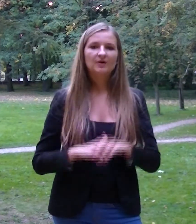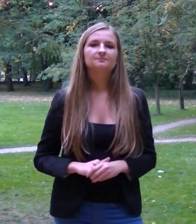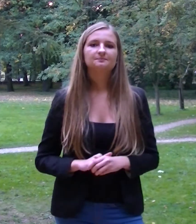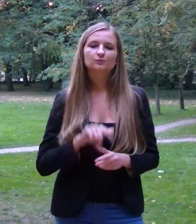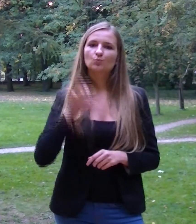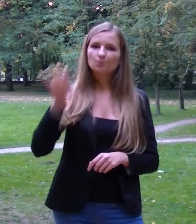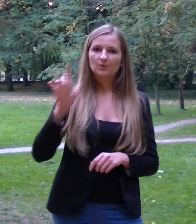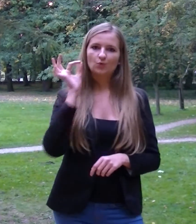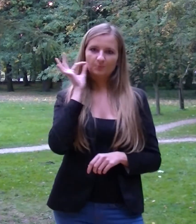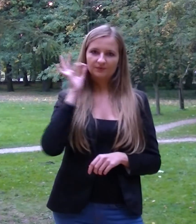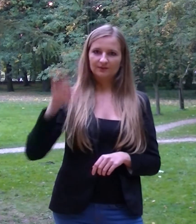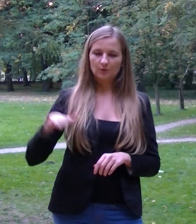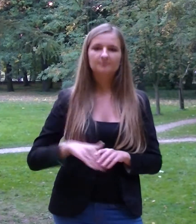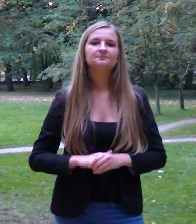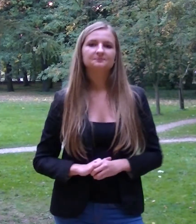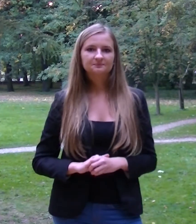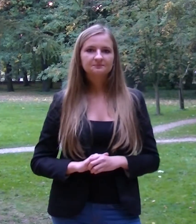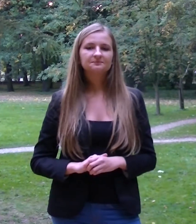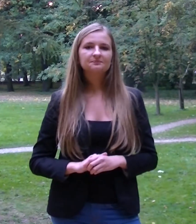Pochwa to odcinek dróg rodnych u kobiety,